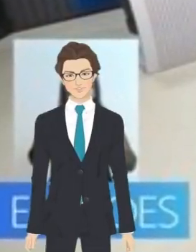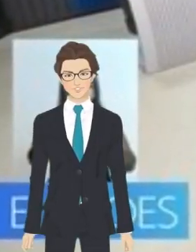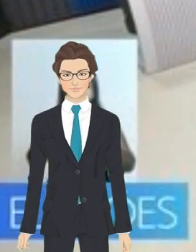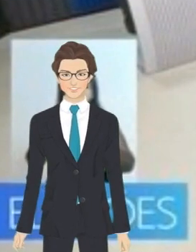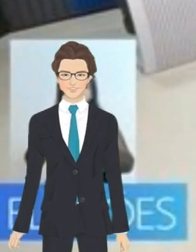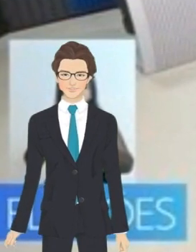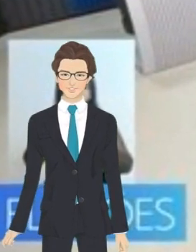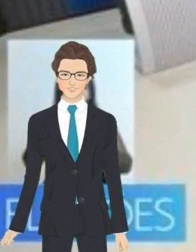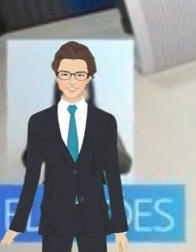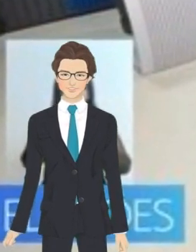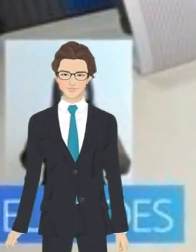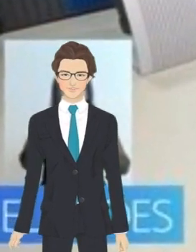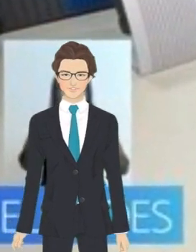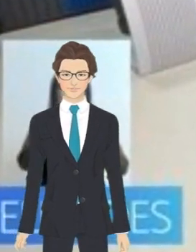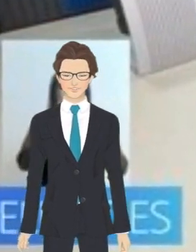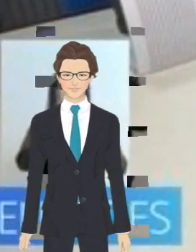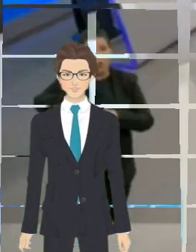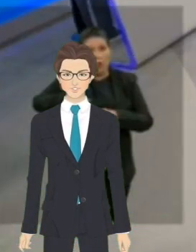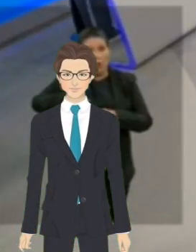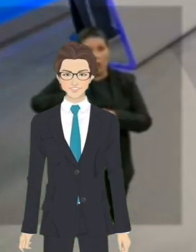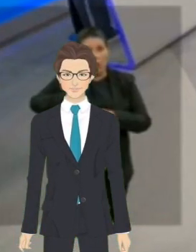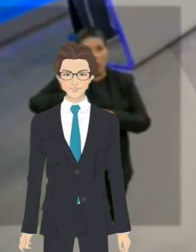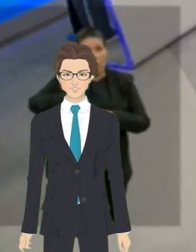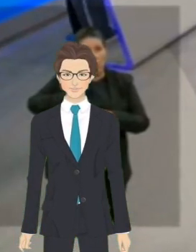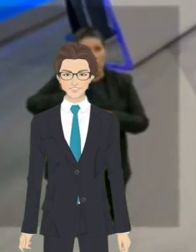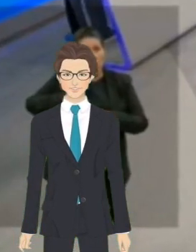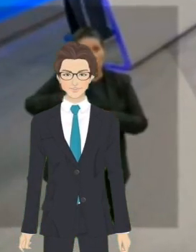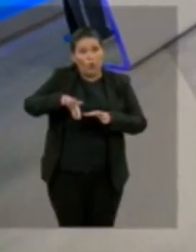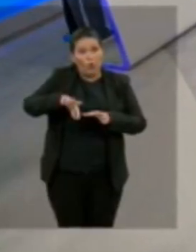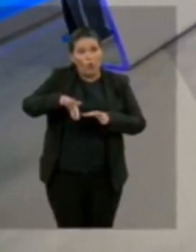Considerações finais de Tarcísio de Freitas (Republicanos)